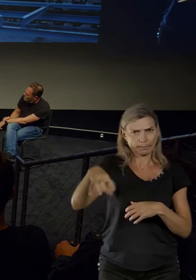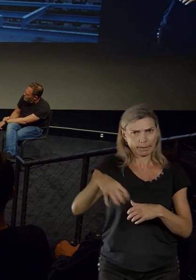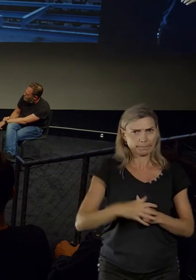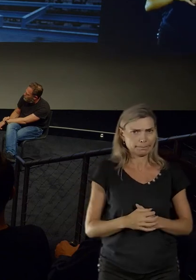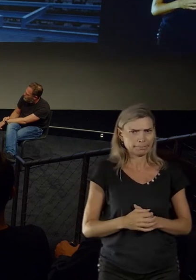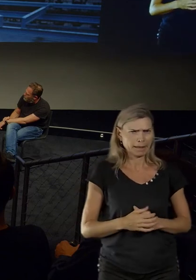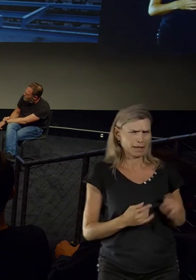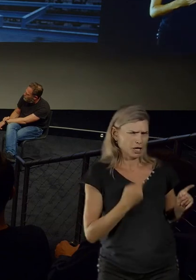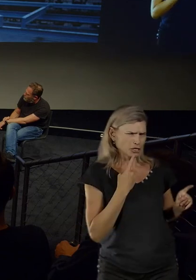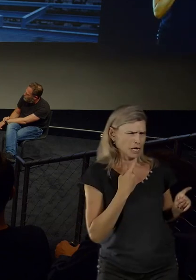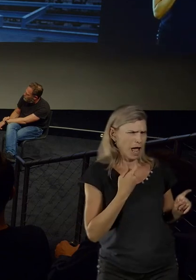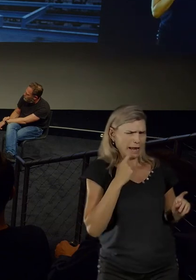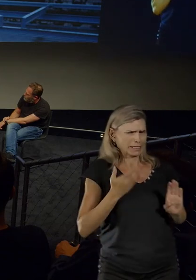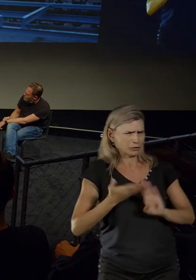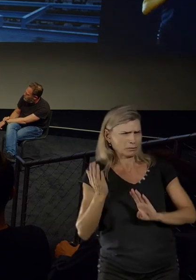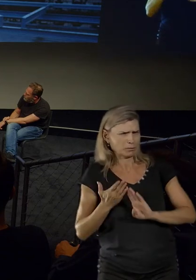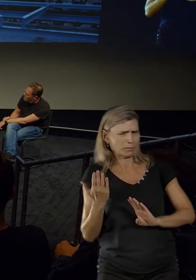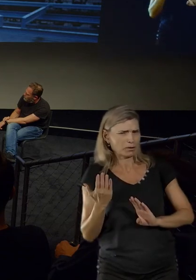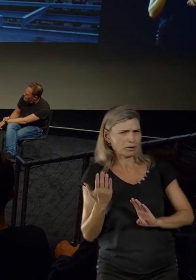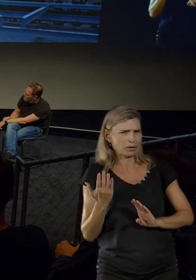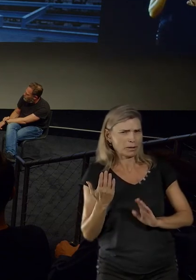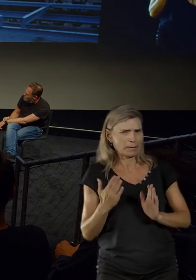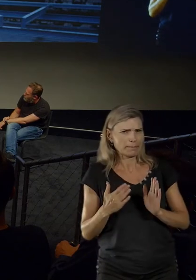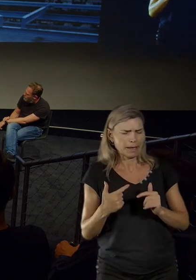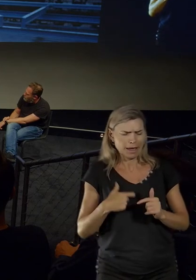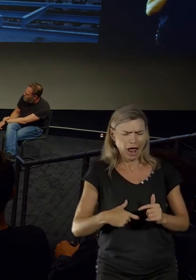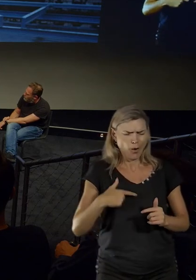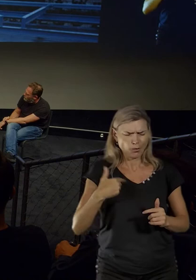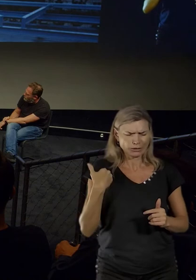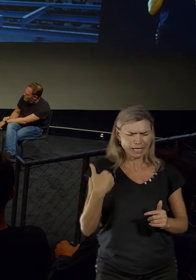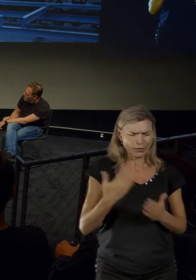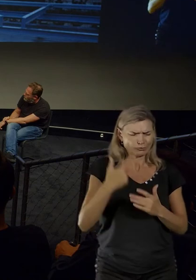A jak stárnu, tak se mi strašně zlepšuje dlouhodobá paměť.